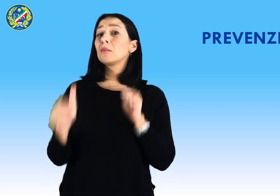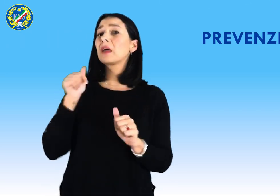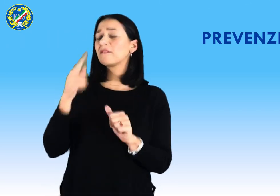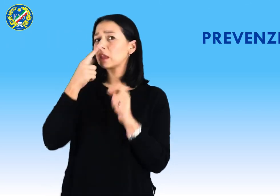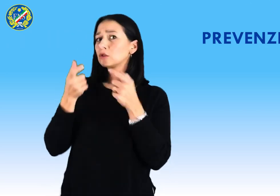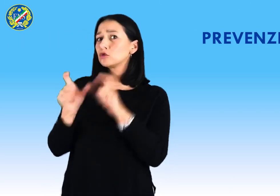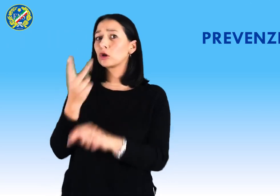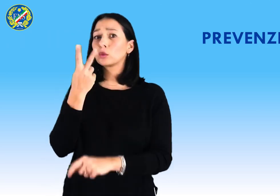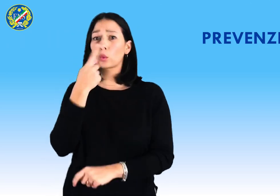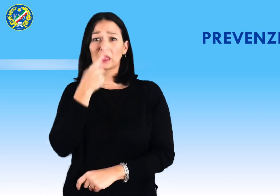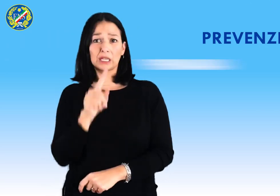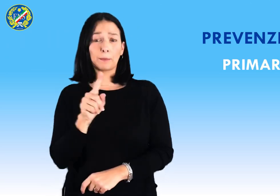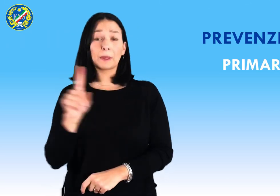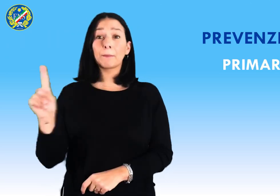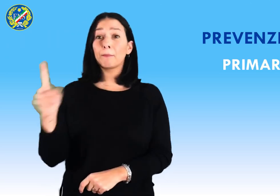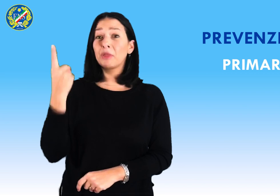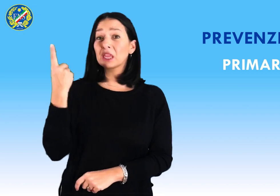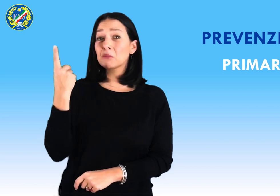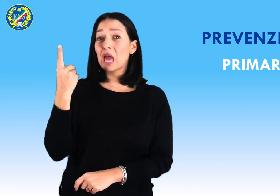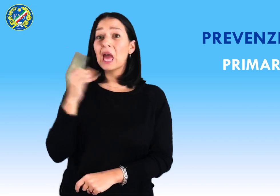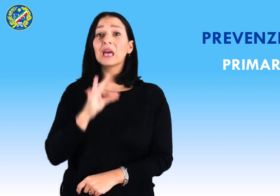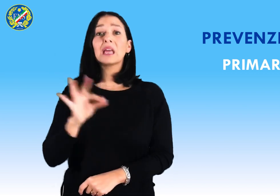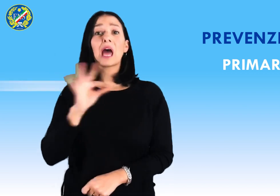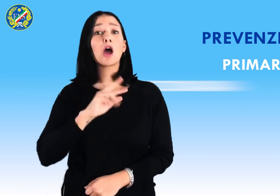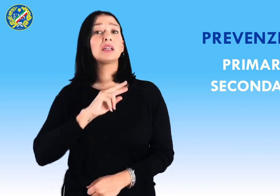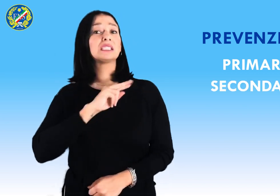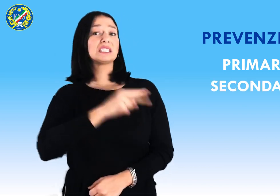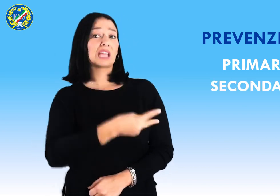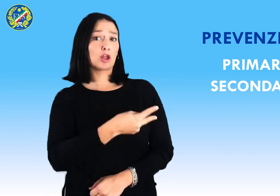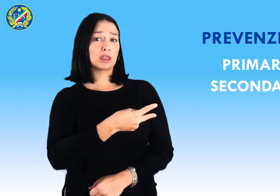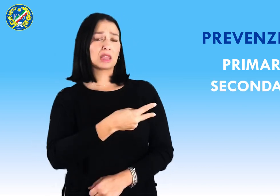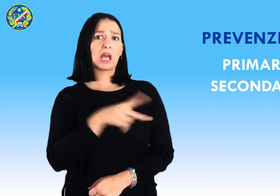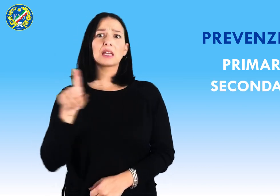La prevenzione può essere primaria o secondaria.